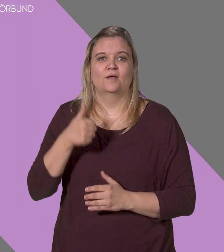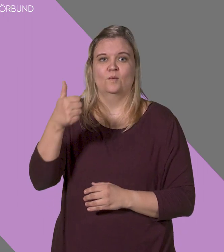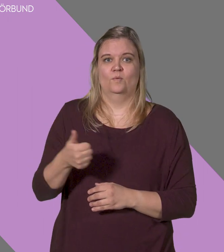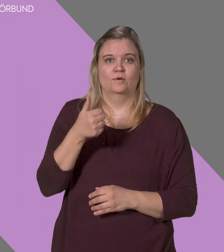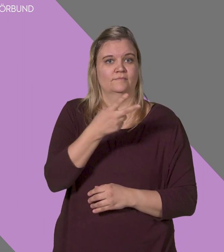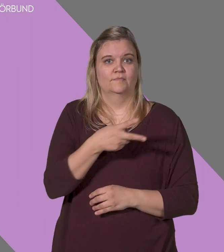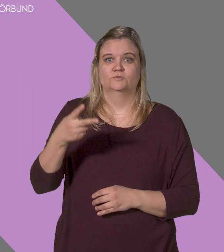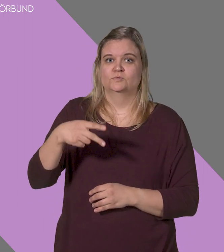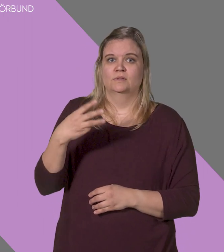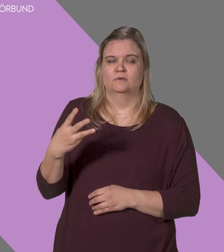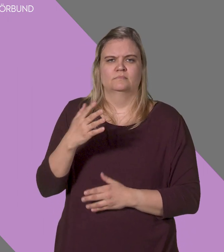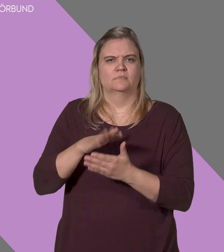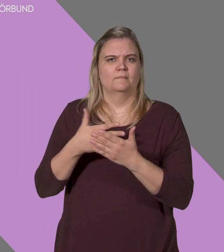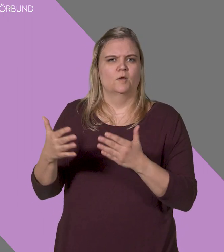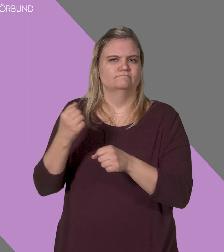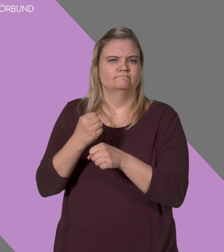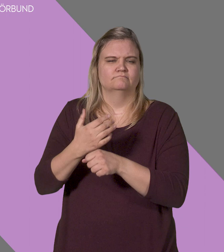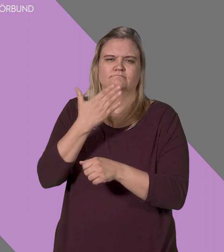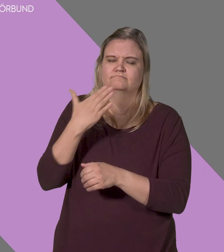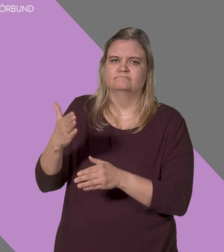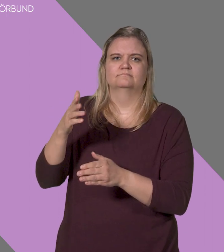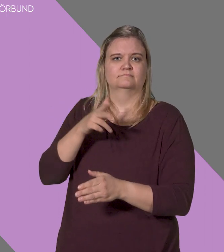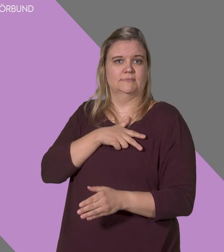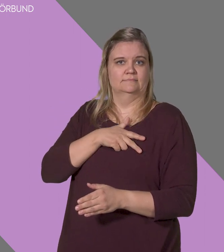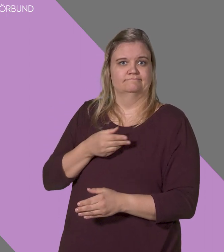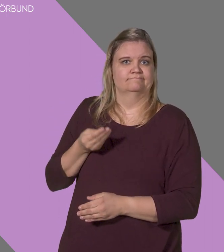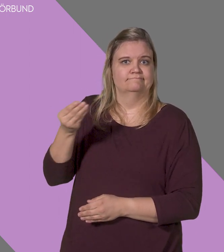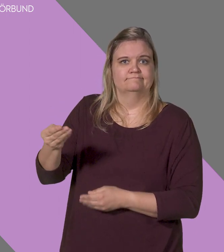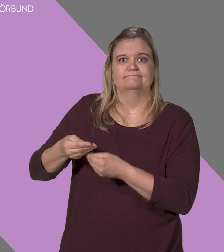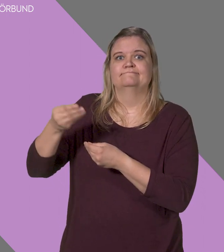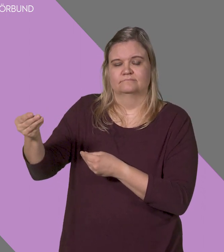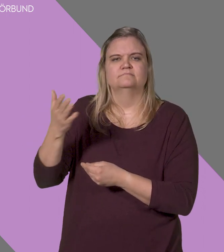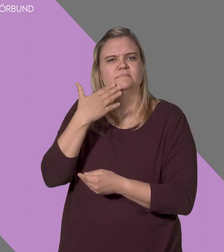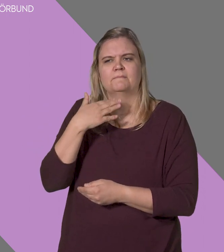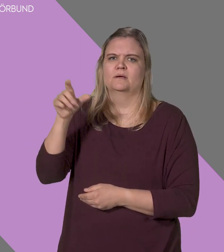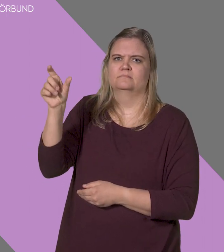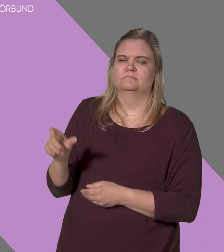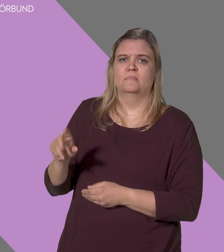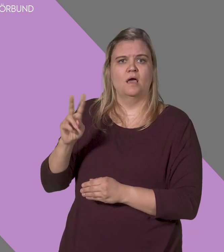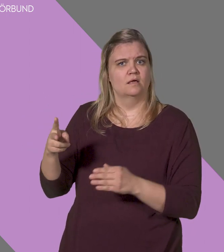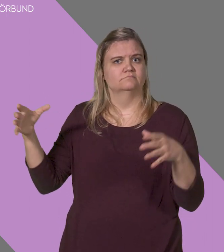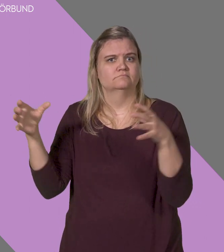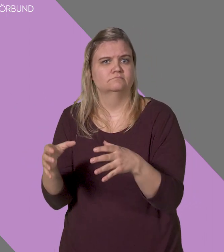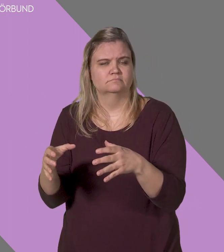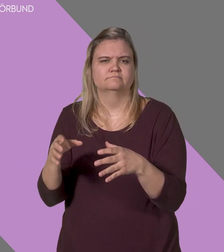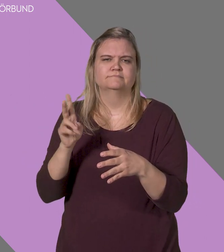Hederspriset Årets teckenspråksbragd 2023 tilldelas en person eller instans -